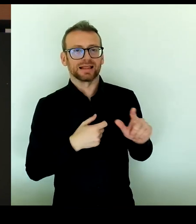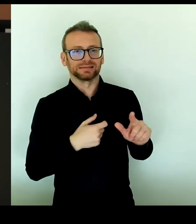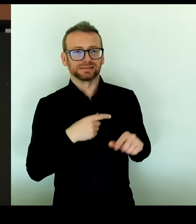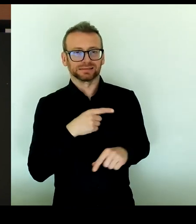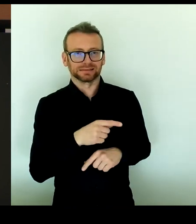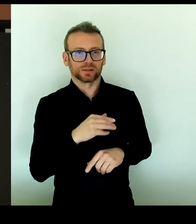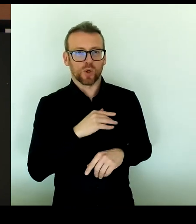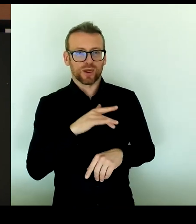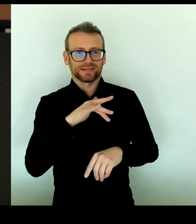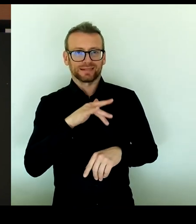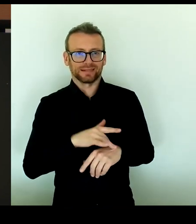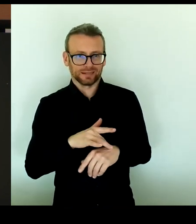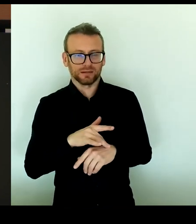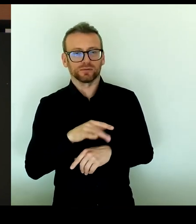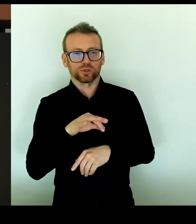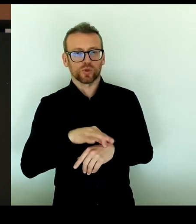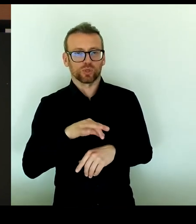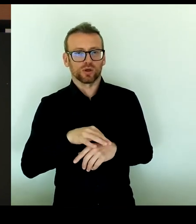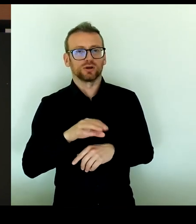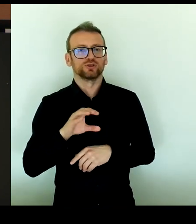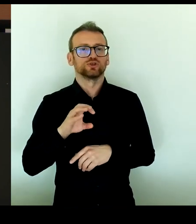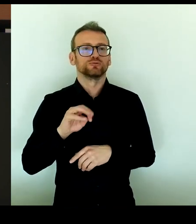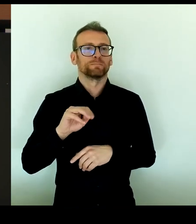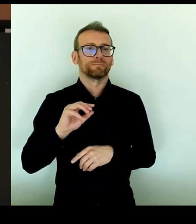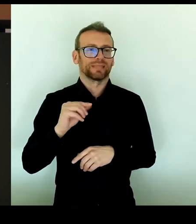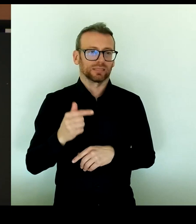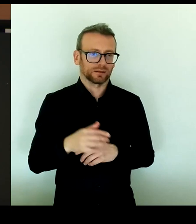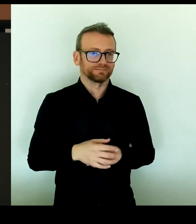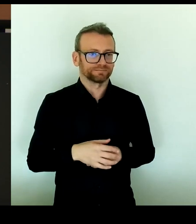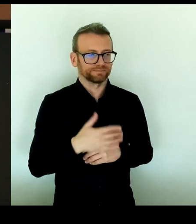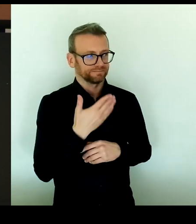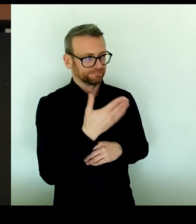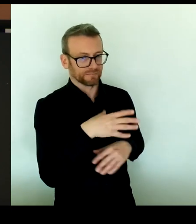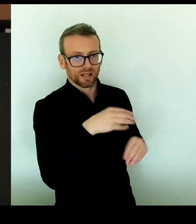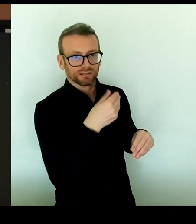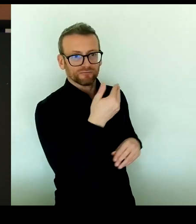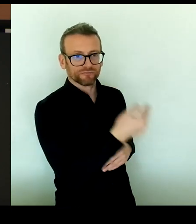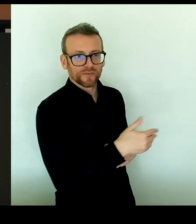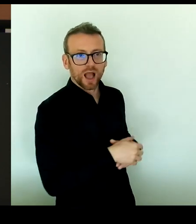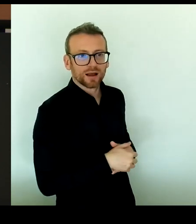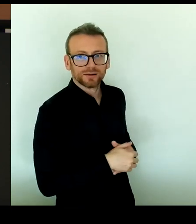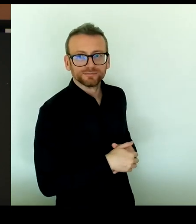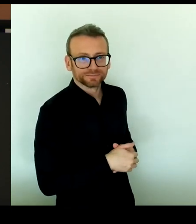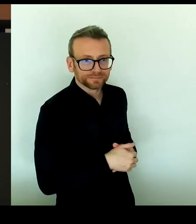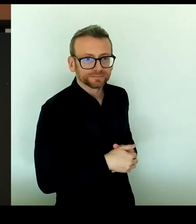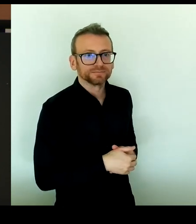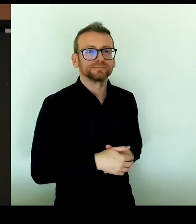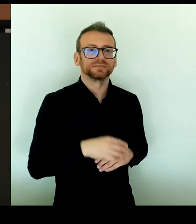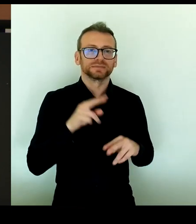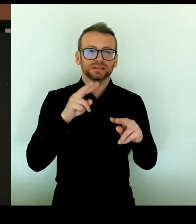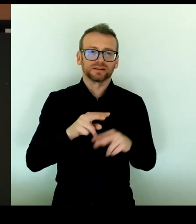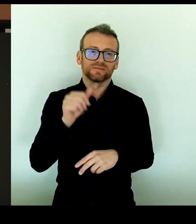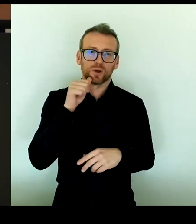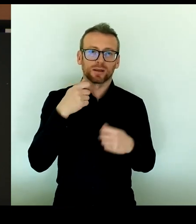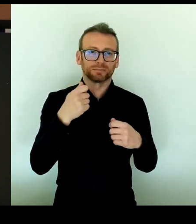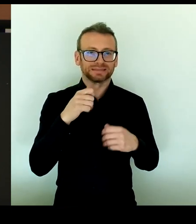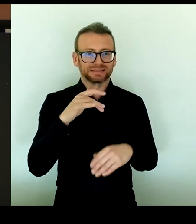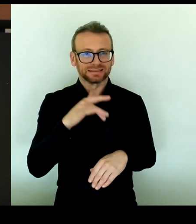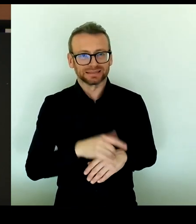Immobilienmarkt im Sinne der Künstlerinnen und Künstler schnell, wirtschaftlich effizient und passgenau agieren können.